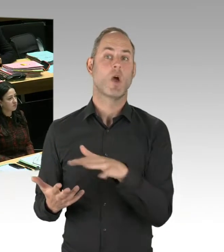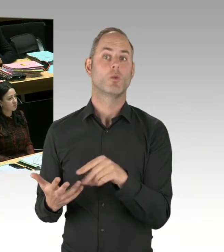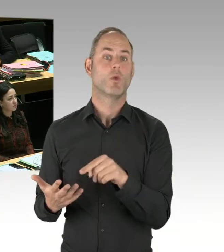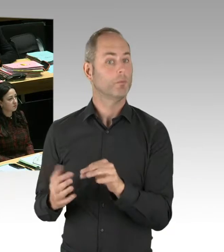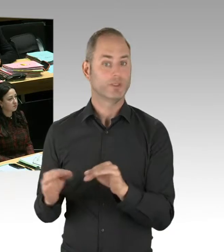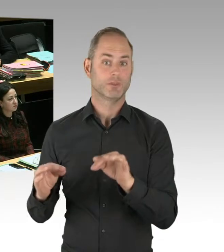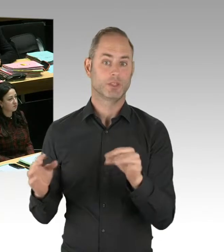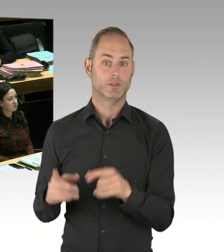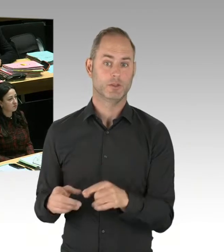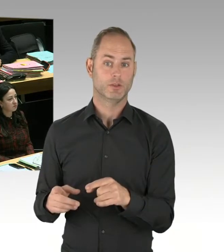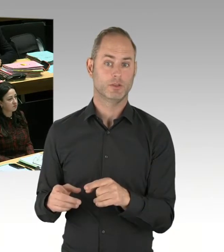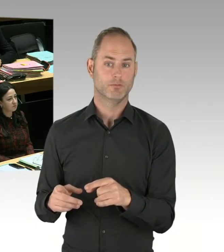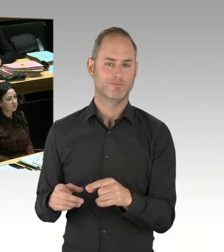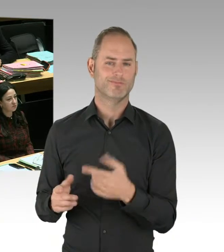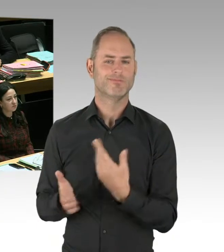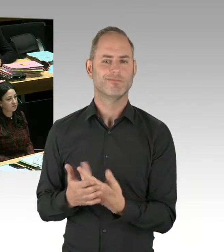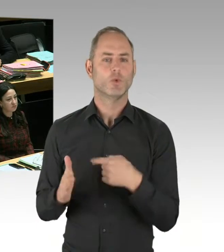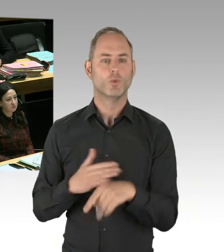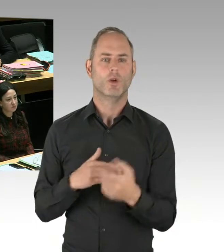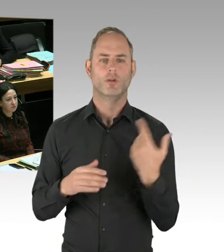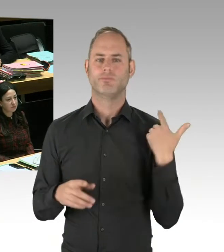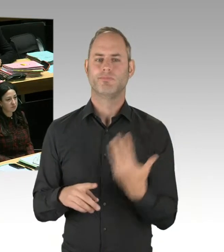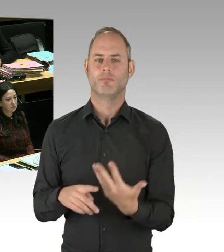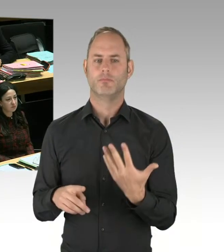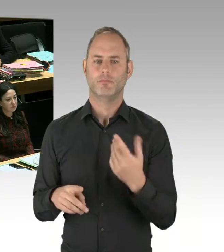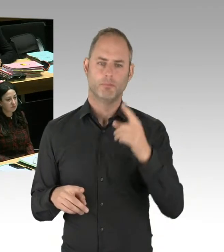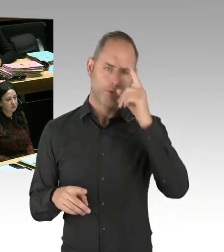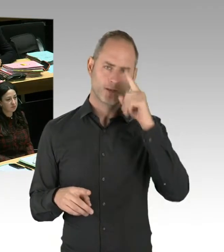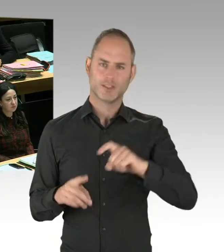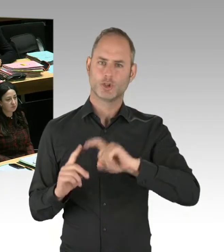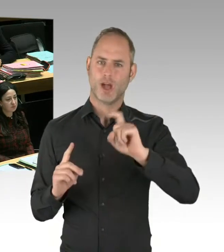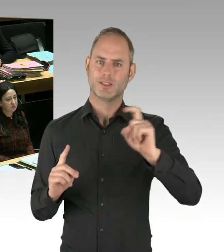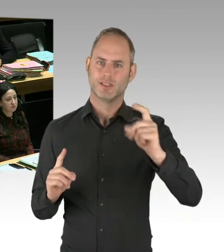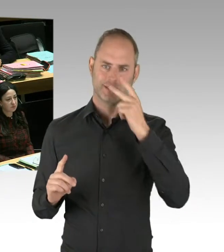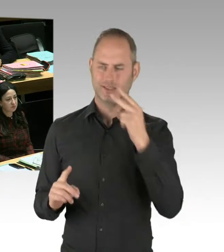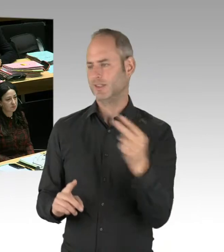also ich verstehe den Vorschlag des Parkmanagers schon, weil auch ich an